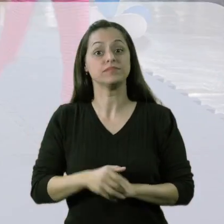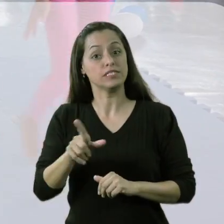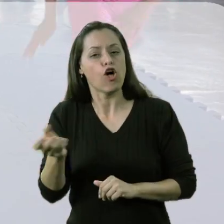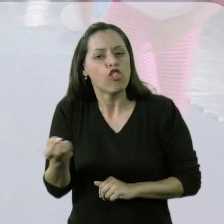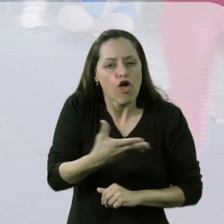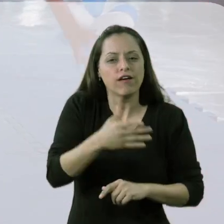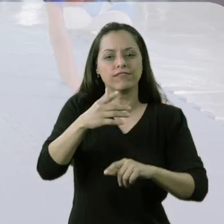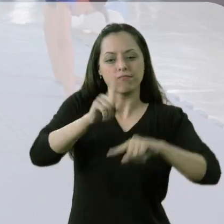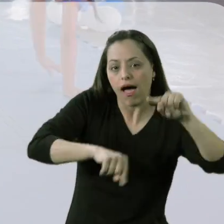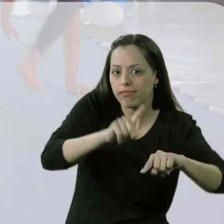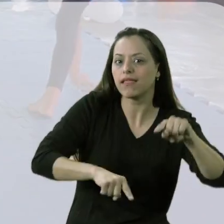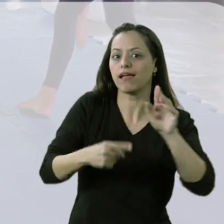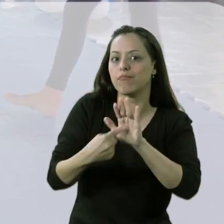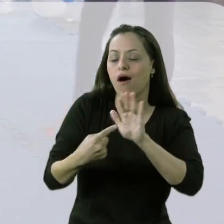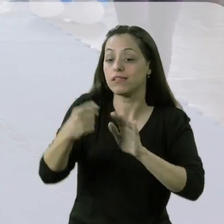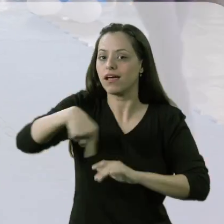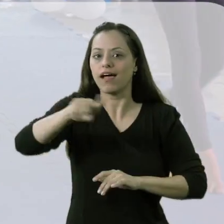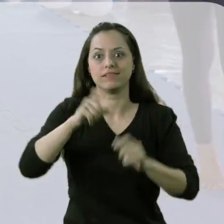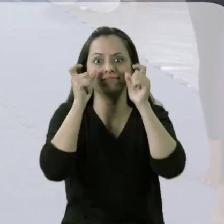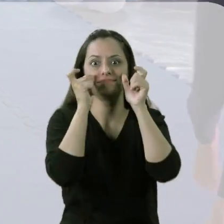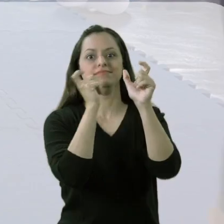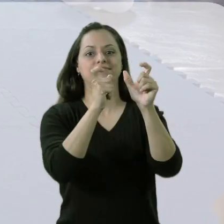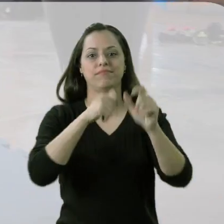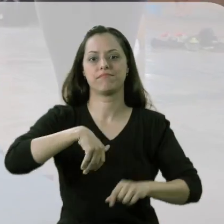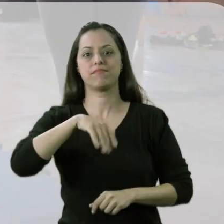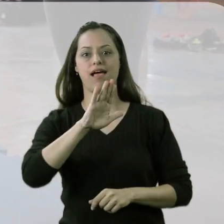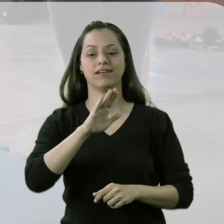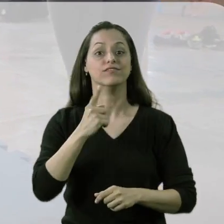Colocar novos elementos na aula para ter um interesse maior na atividade.